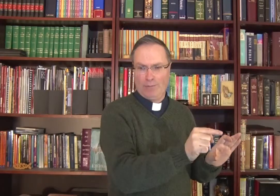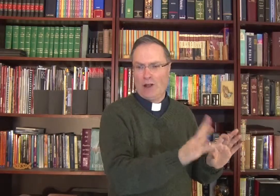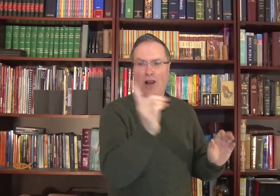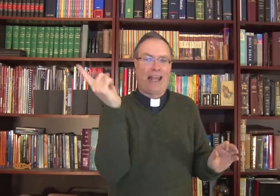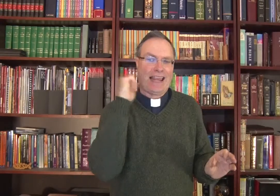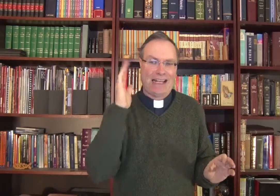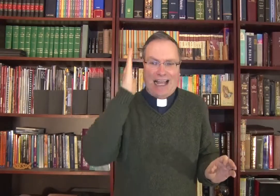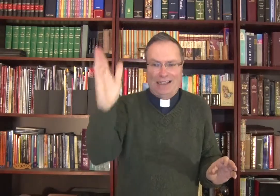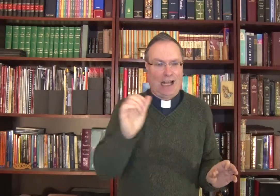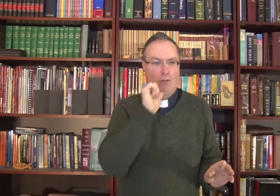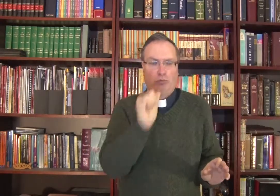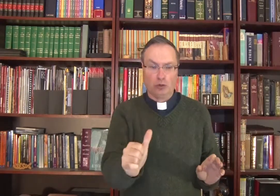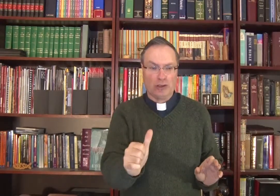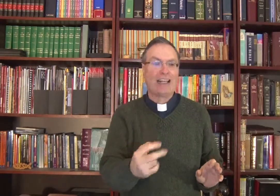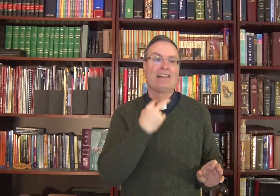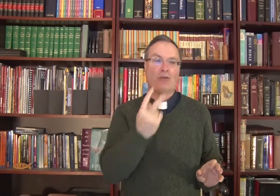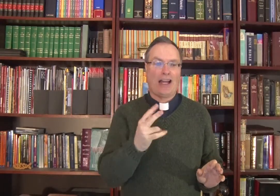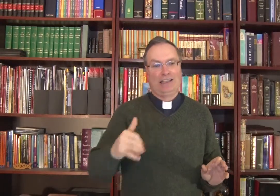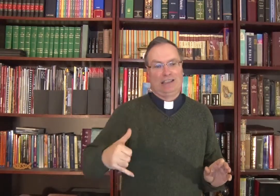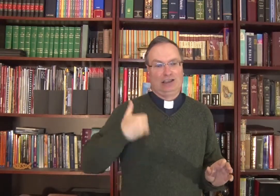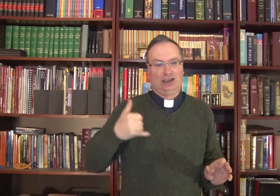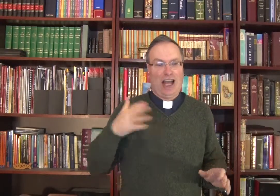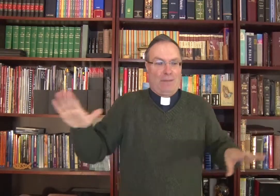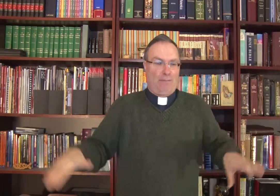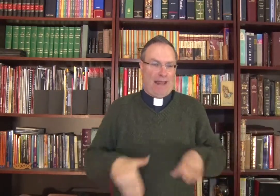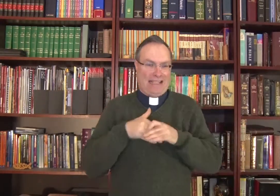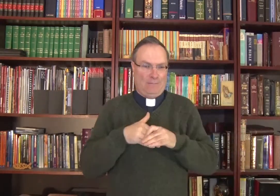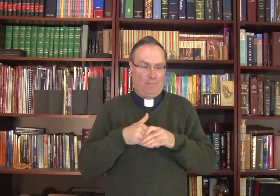et l'on n'y entendra plus la voix des jeunes mariés.